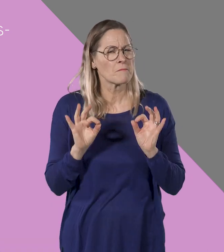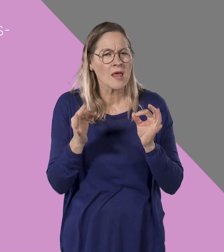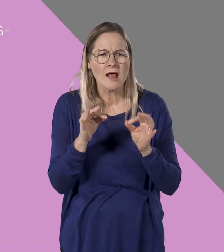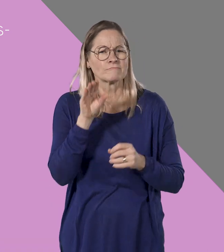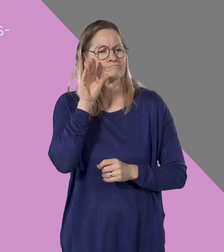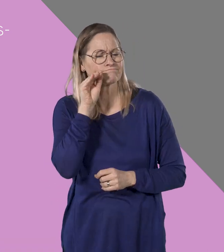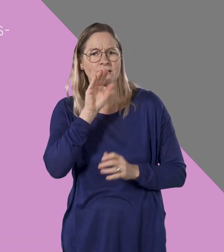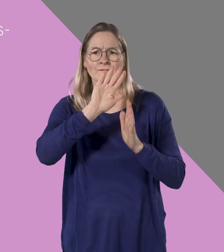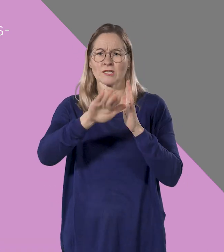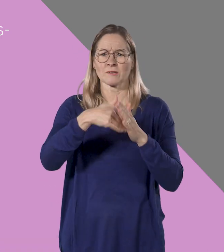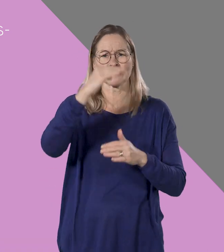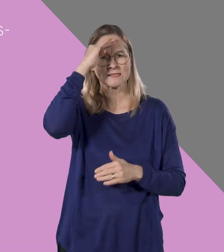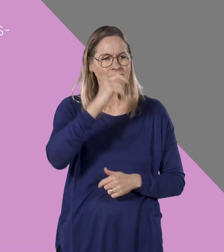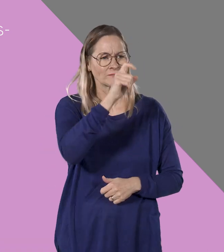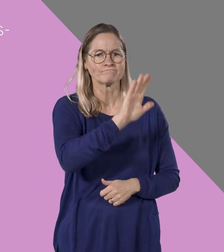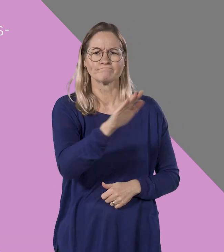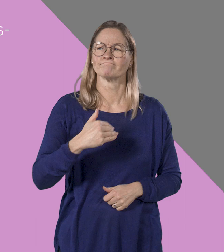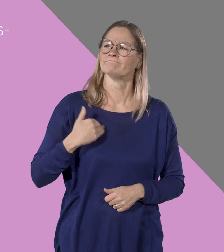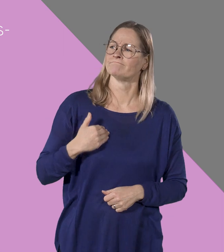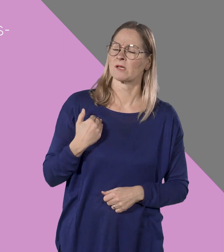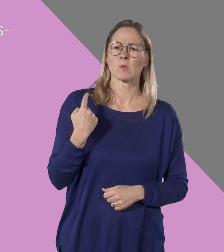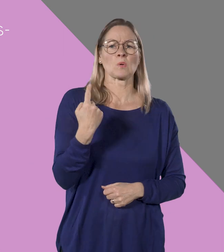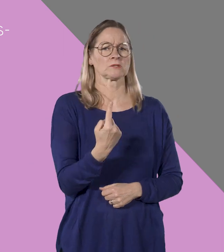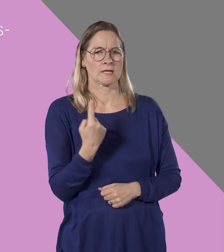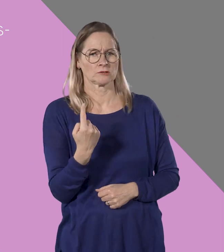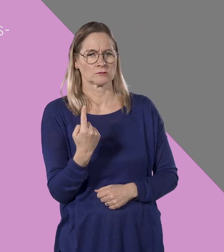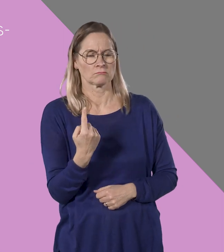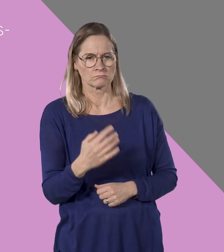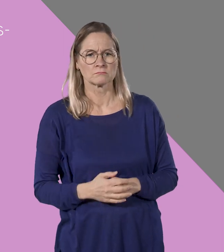Millaista on viittomakielisten iäkkäiden ihmisten kokema yksinäisyys?